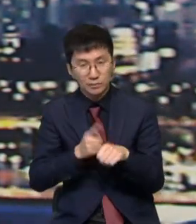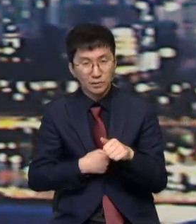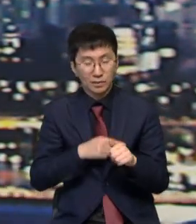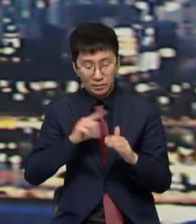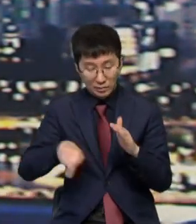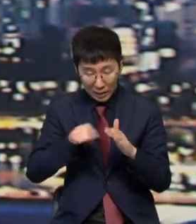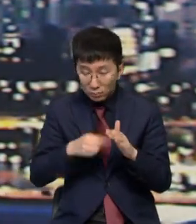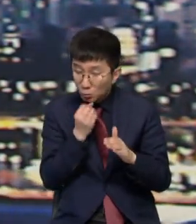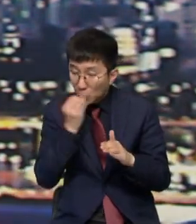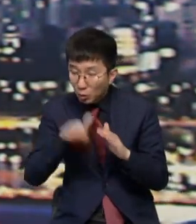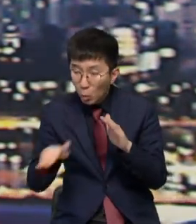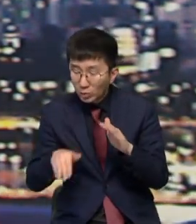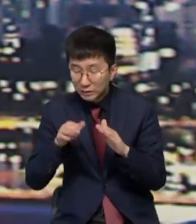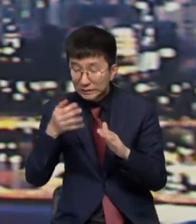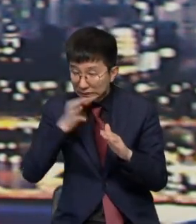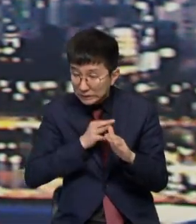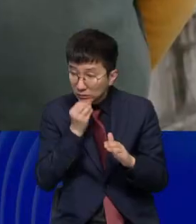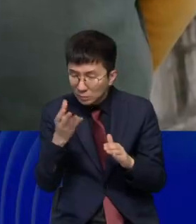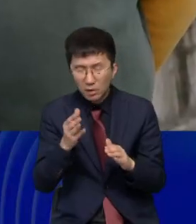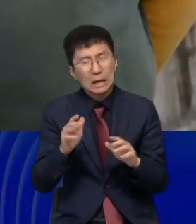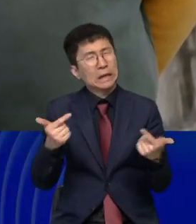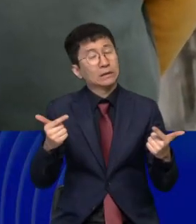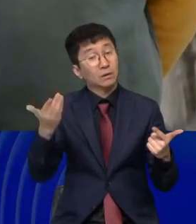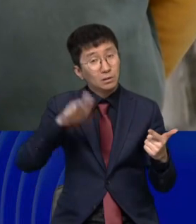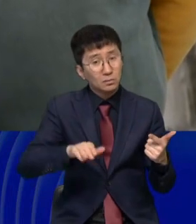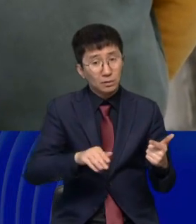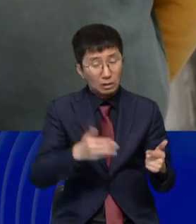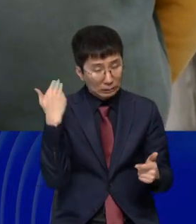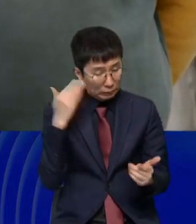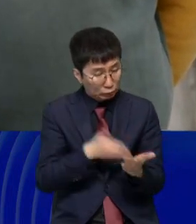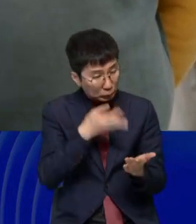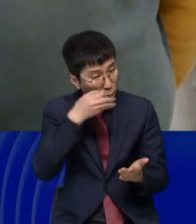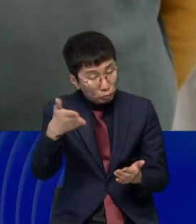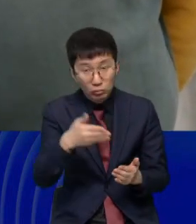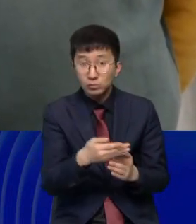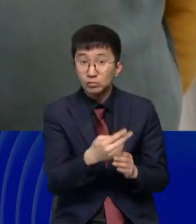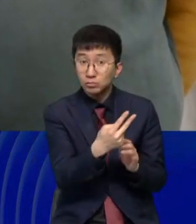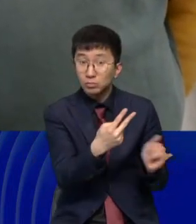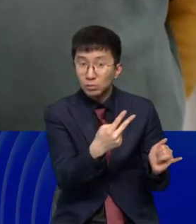어렵습니다. 하지만 앞선 보도의 주인공들은 모두 자신이 속한 조직 내부의 부조리나